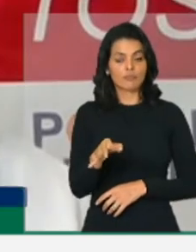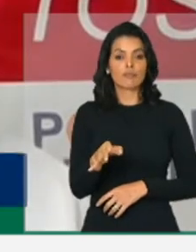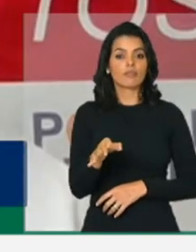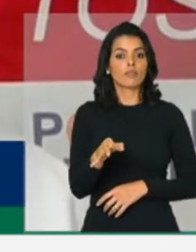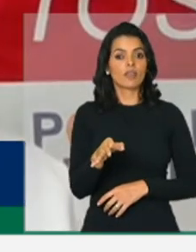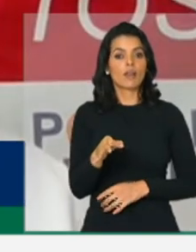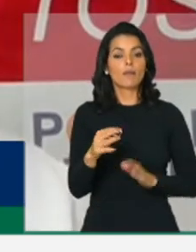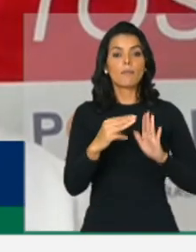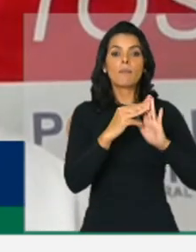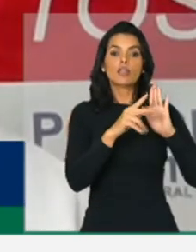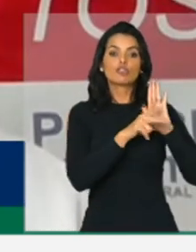VOTAÇÃO DO TEXTO ANTE O RELATÓRIO DO RELATOR. PORQUE